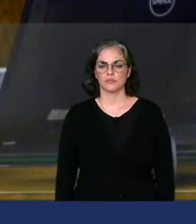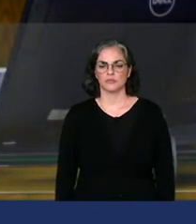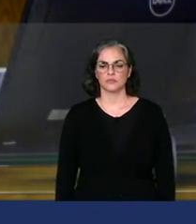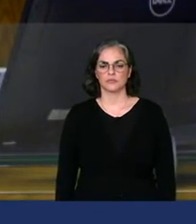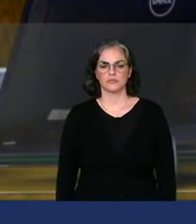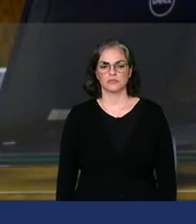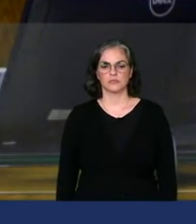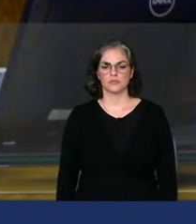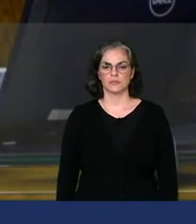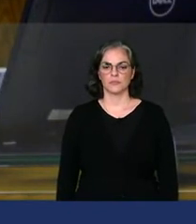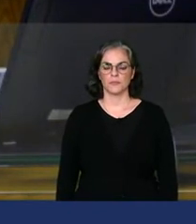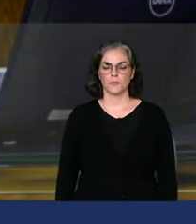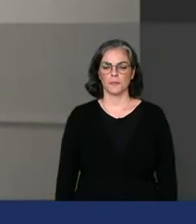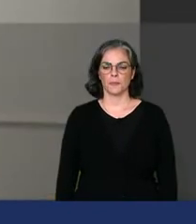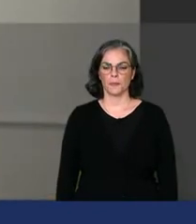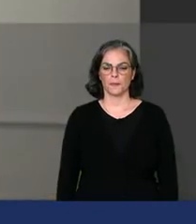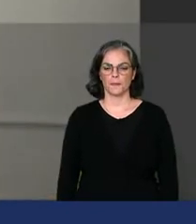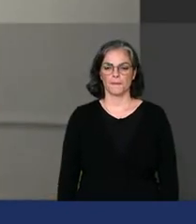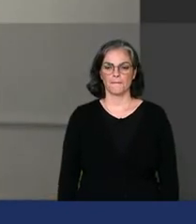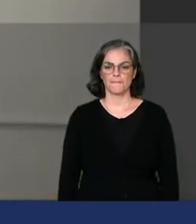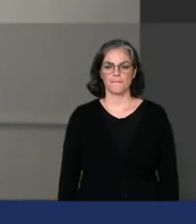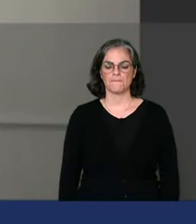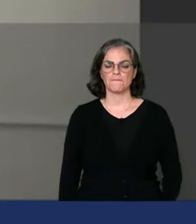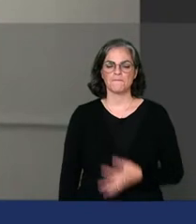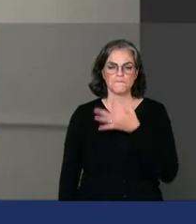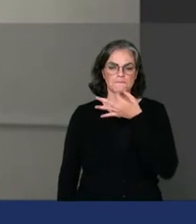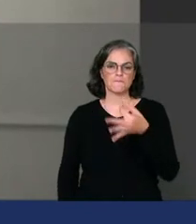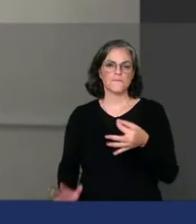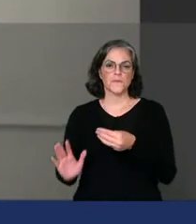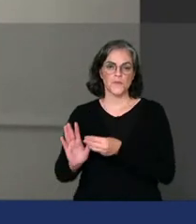ESTÁ ME OUVINDO BEM, PRESIDENTE? [PRESIDENTE]: PODE FALAR, DEPUTADO.